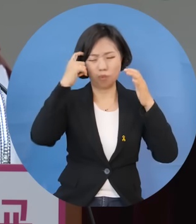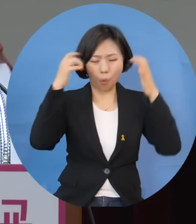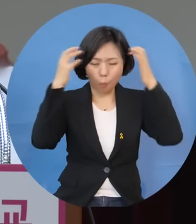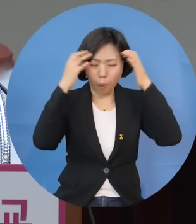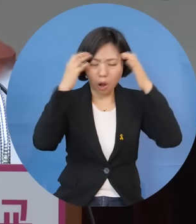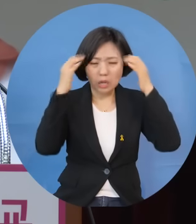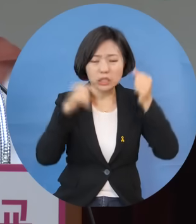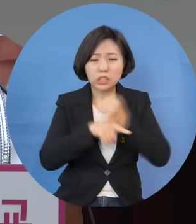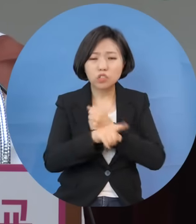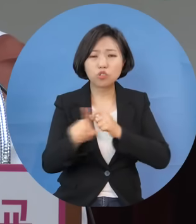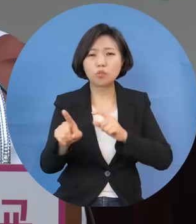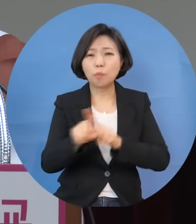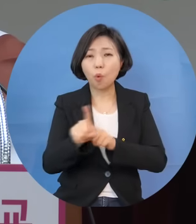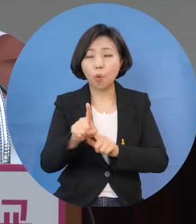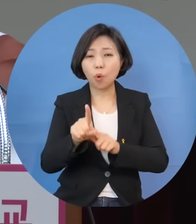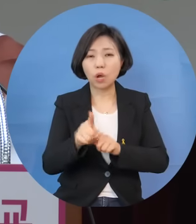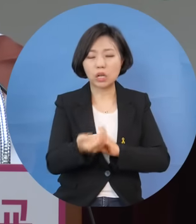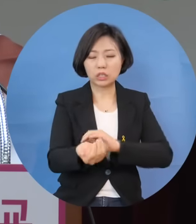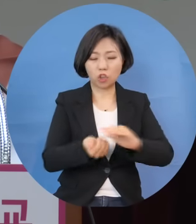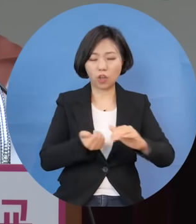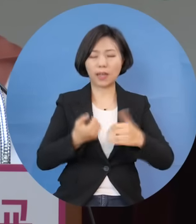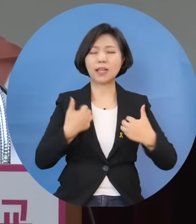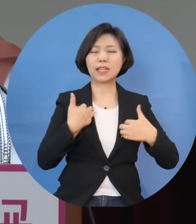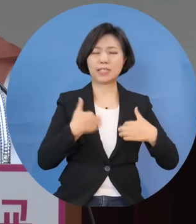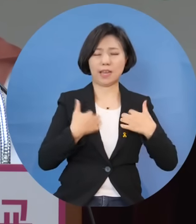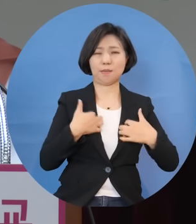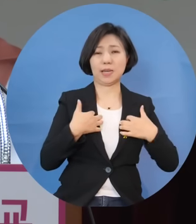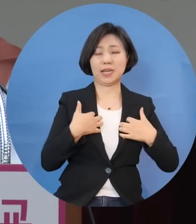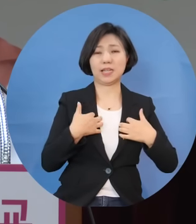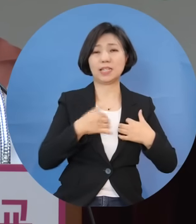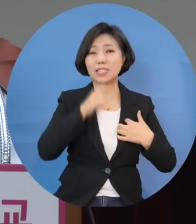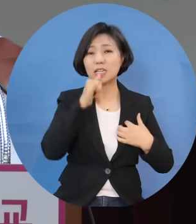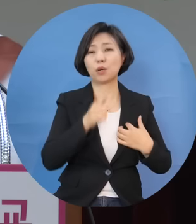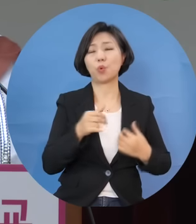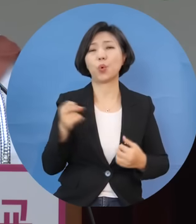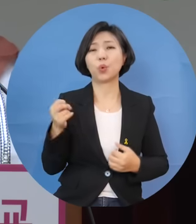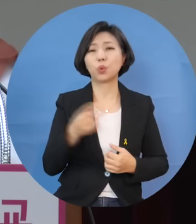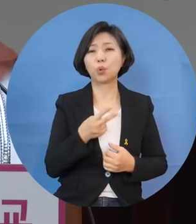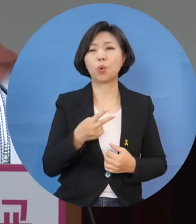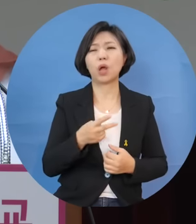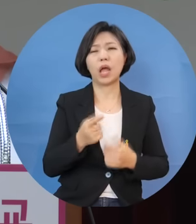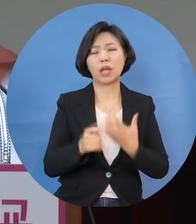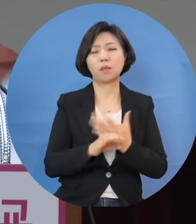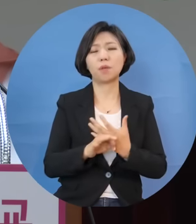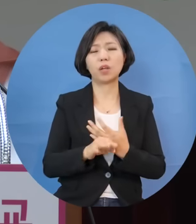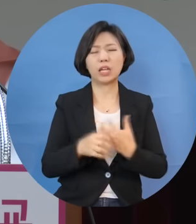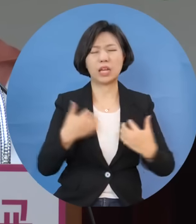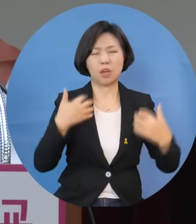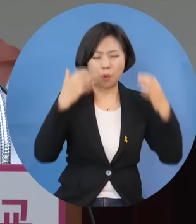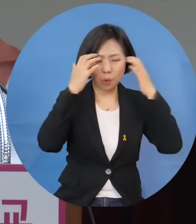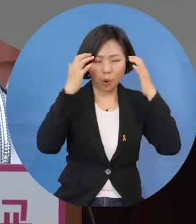이전에 그만한 즐거움을 누렸거나 안 그러면 뒤에 오거나...